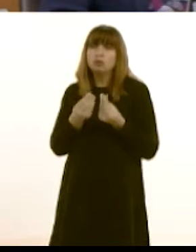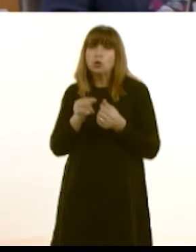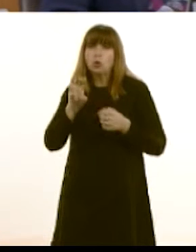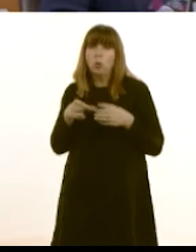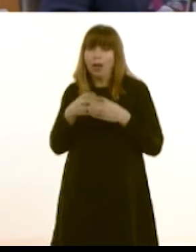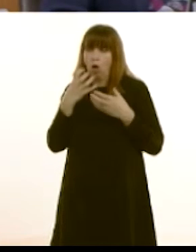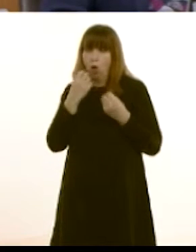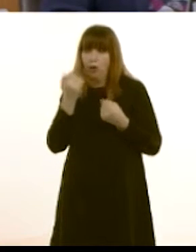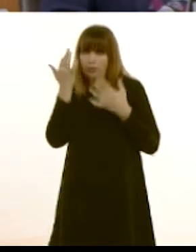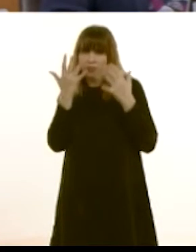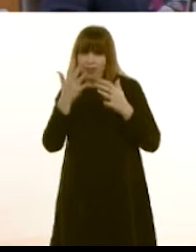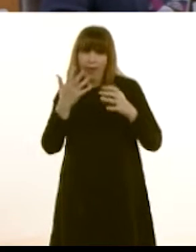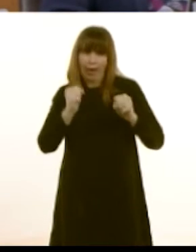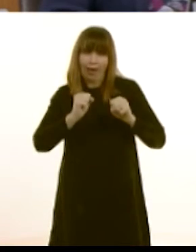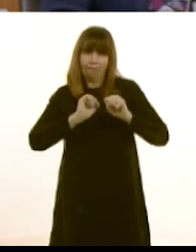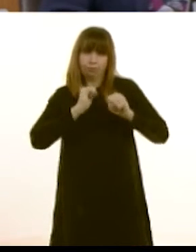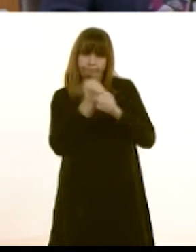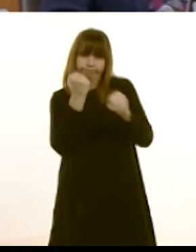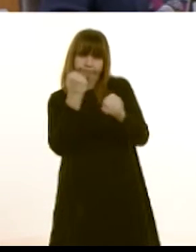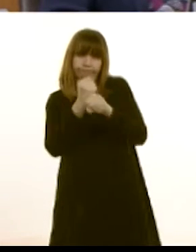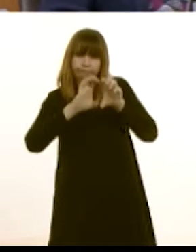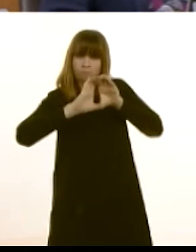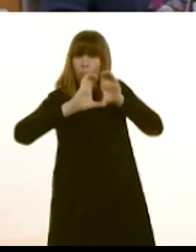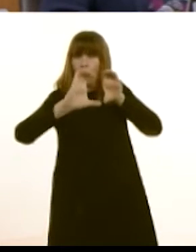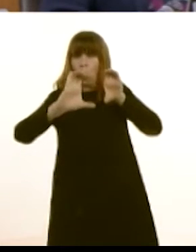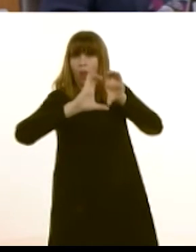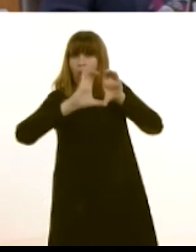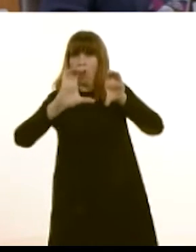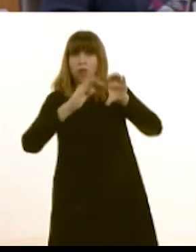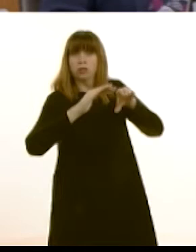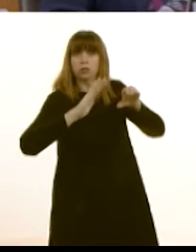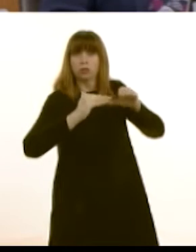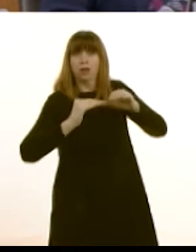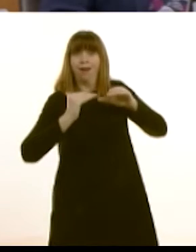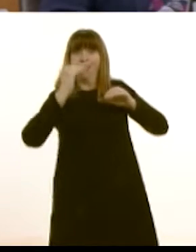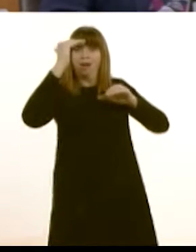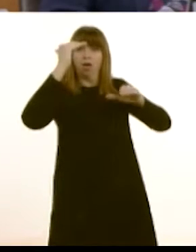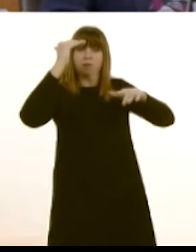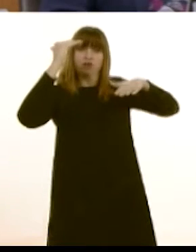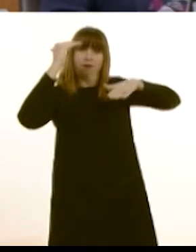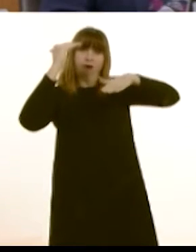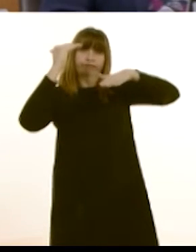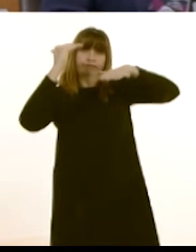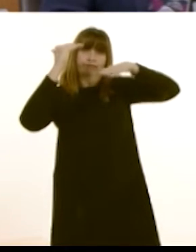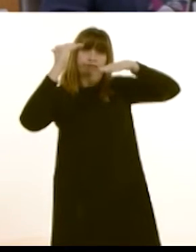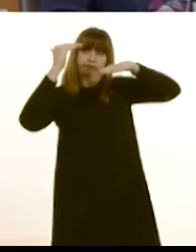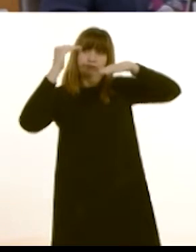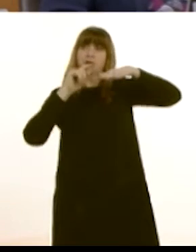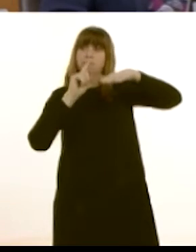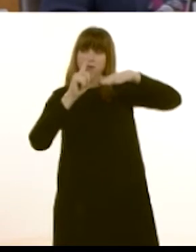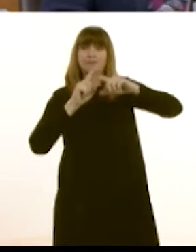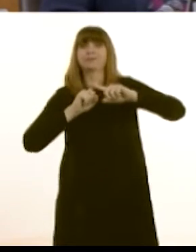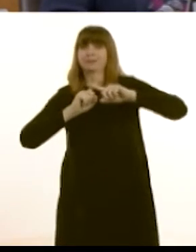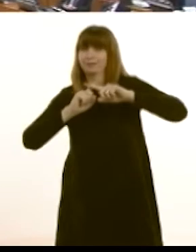banciau sydd yn gwarchod cymunedau, wrth gofio, wrth gwrs, y newid hinsawdd rydym yn ei weld.